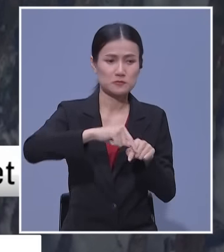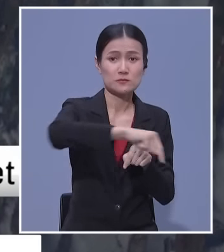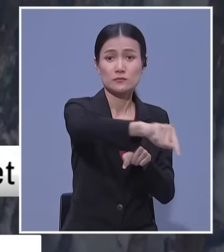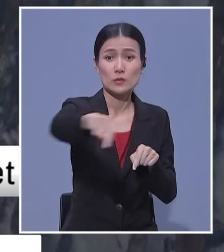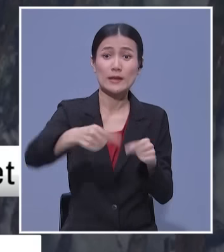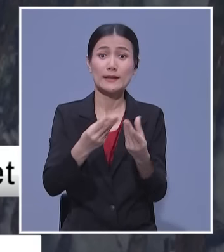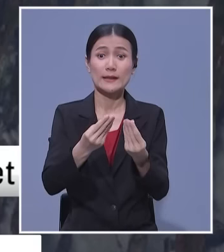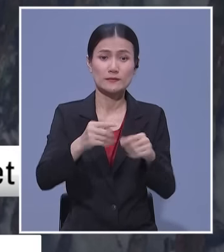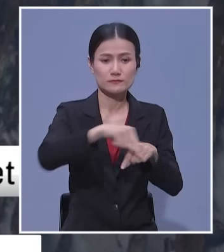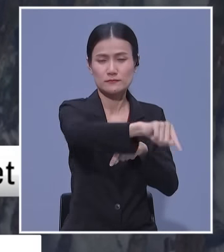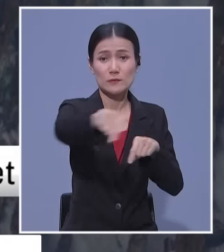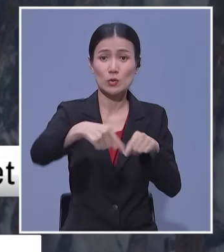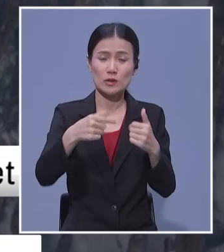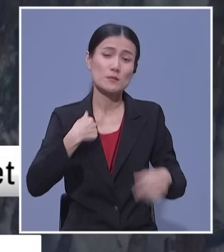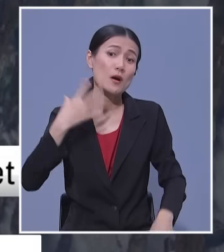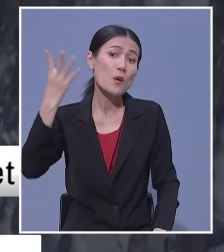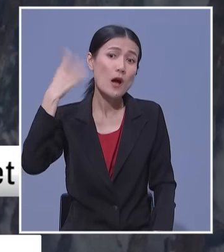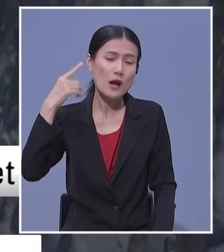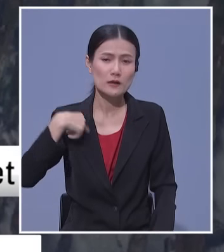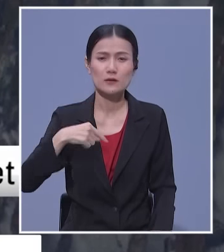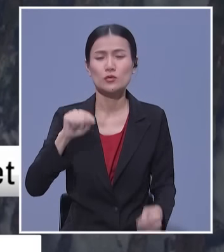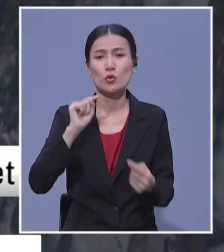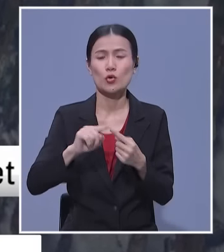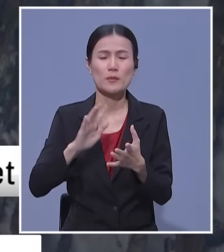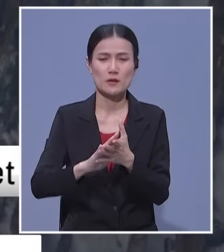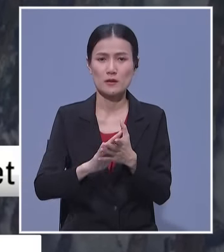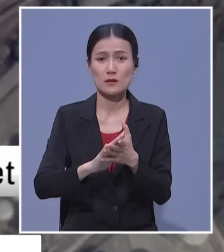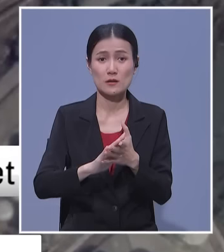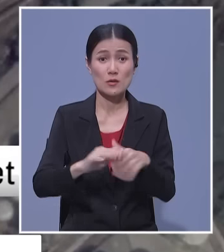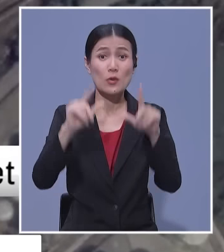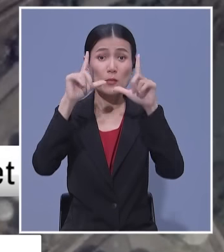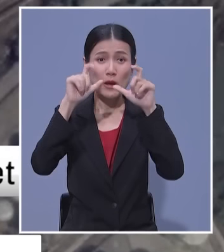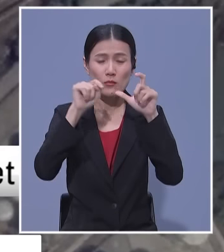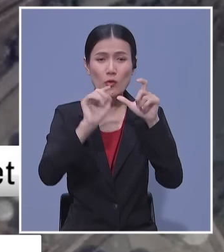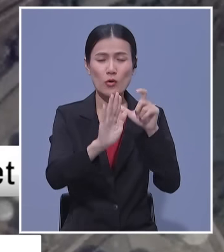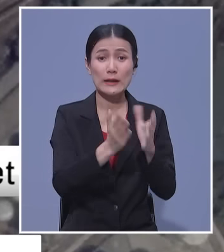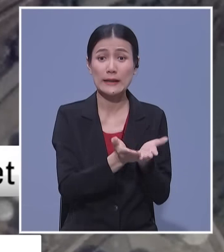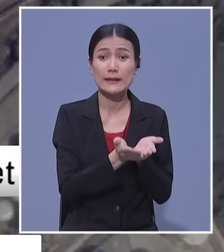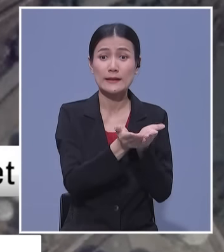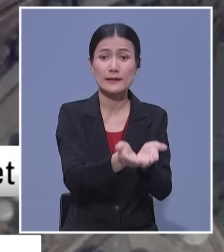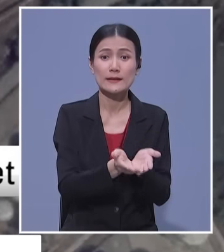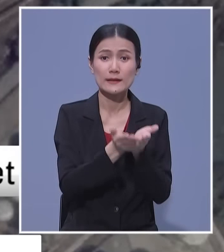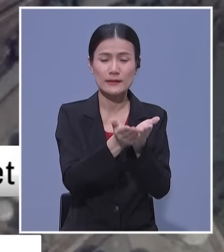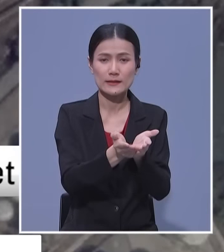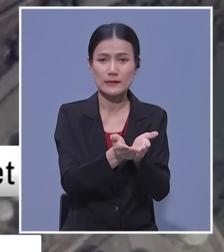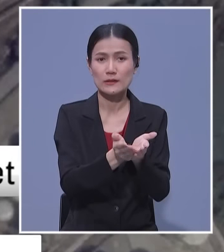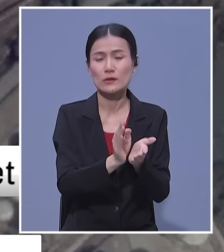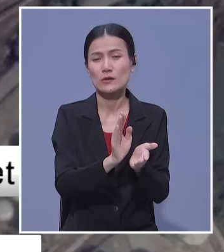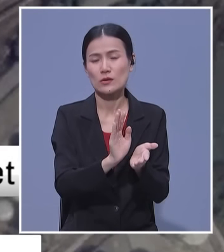ถ่ายดาวเทียมที่แสดงให้เห็นถึงขอบเขตความ เสียหายที่ท่าเรือคาฟคัสนะคะในแคว้นโนด